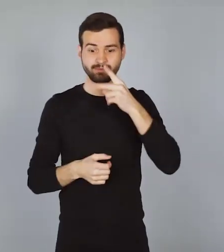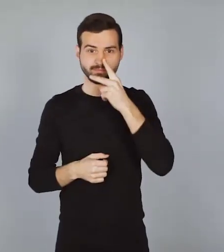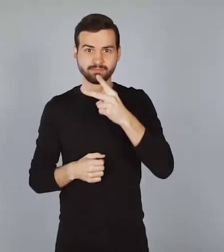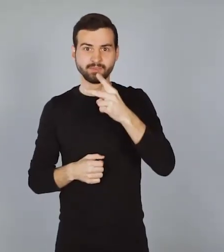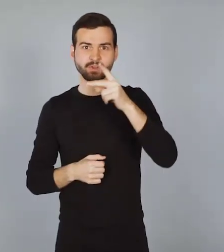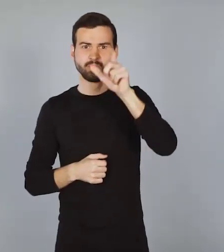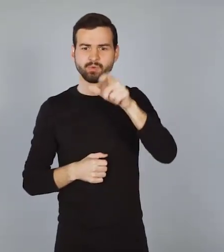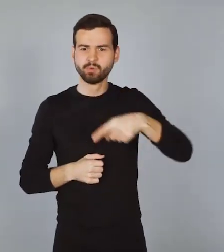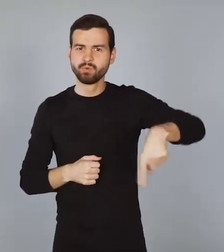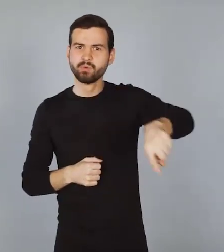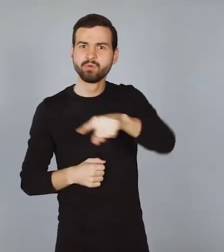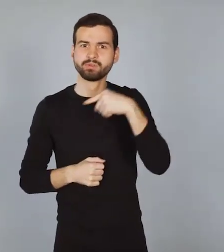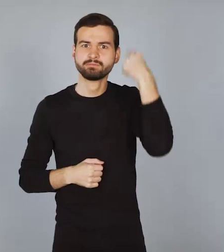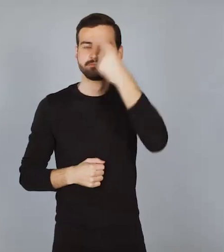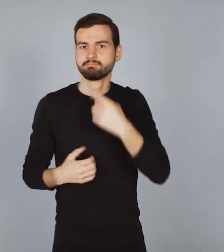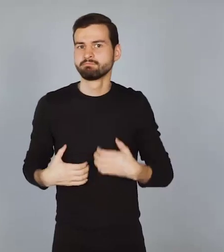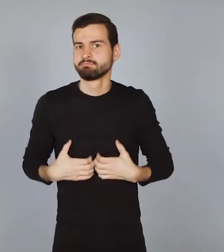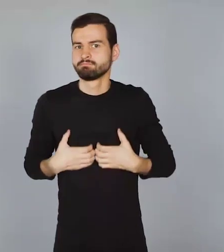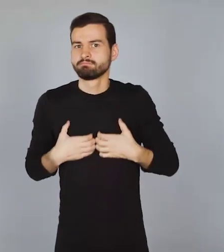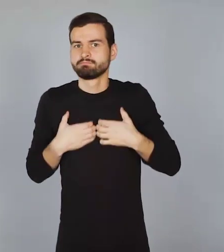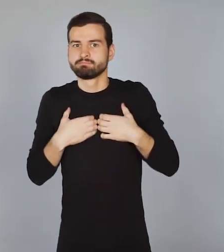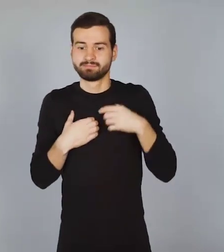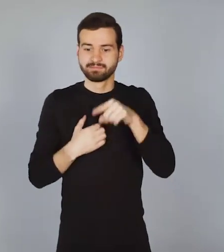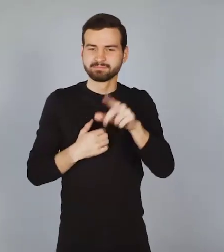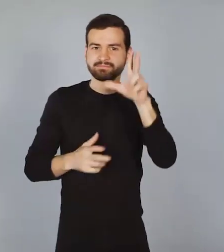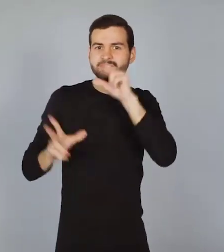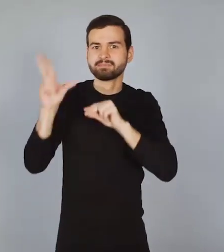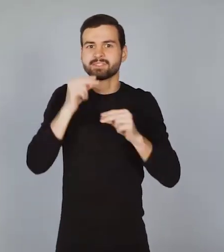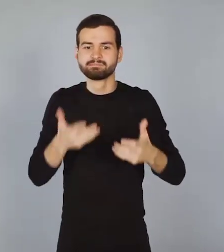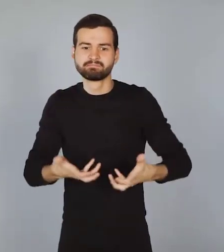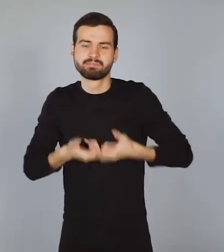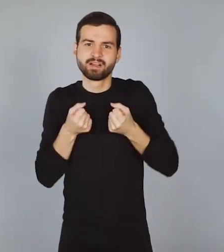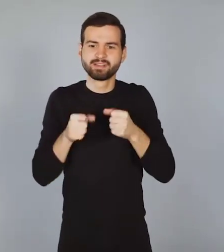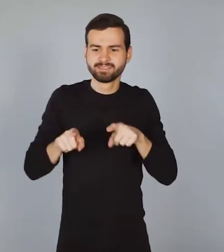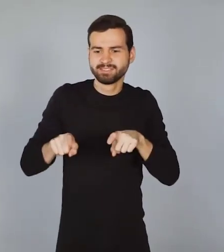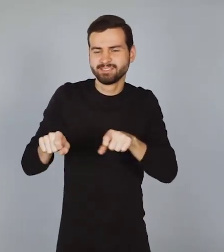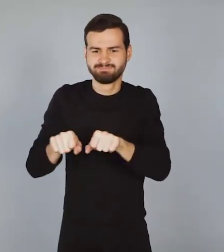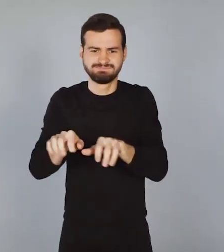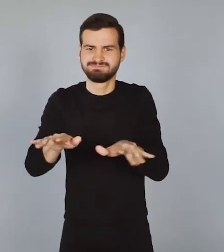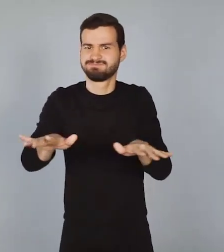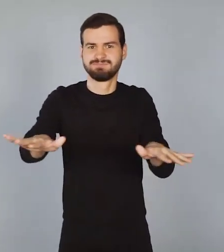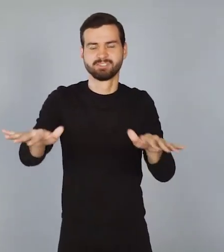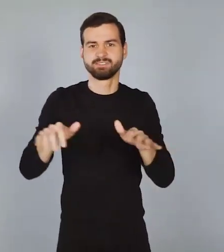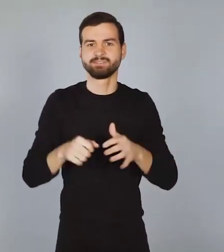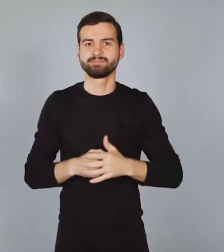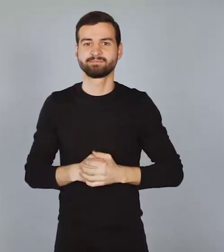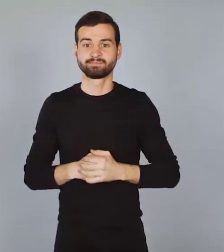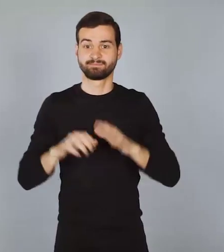Вы видите много людей, объятых страхом. Они пытаются спастись бегством.